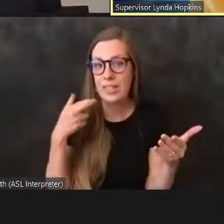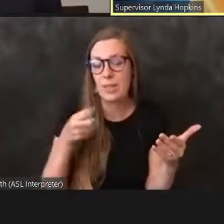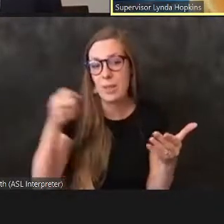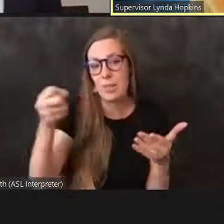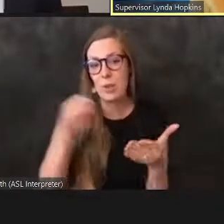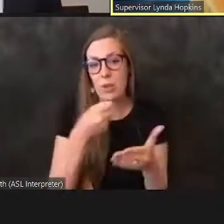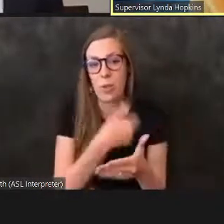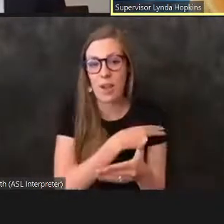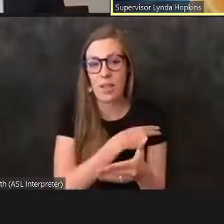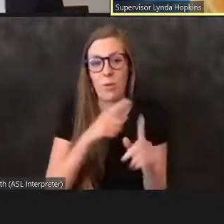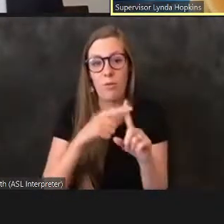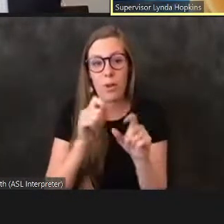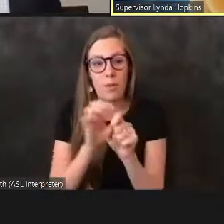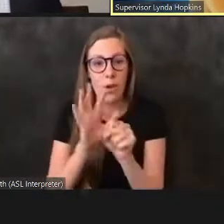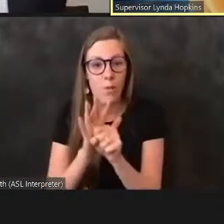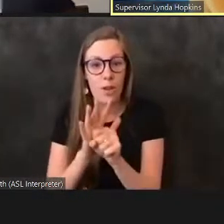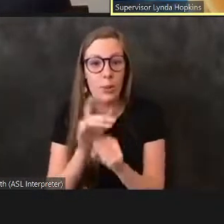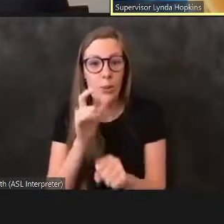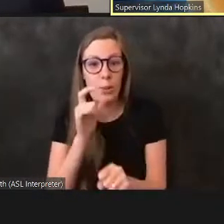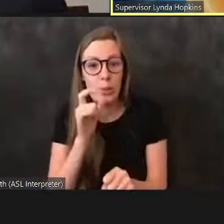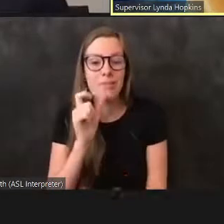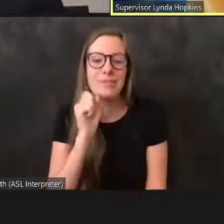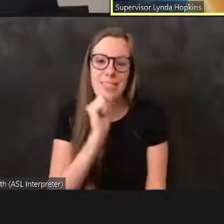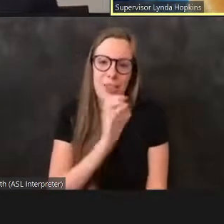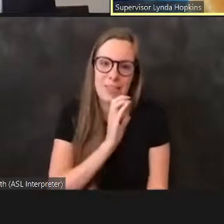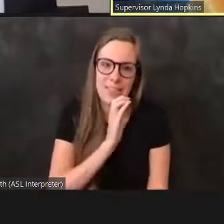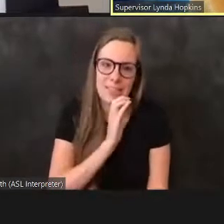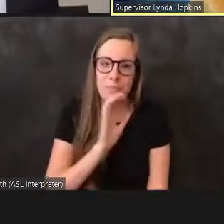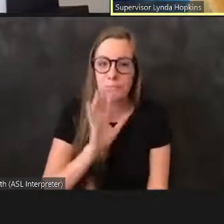vacunación en brazos de aquellos que corren mayor riesgo de ser hospitalizados.